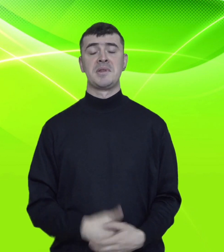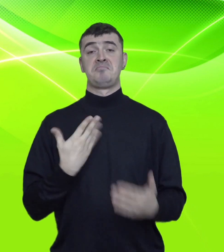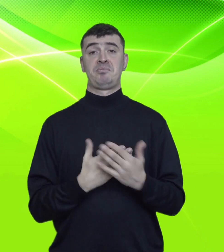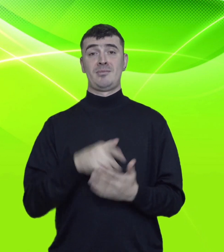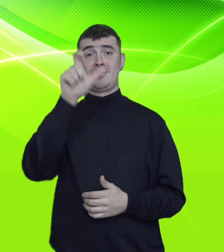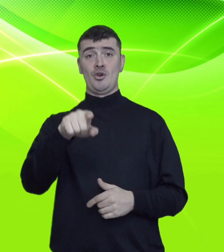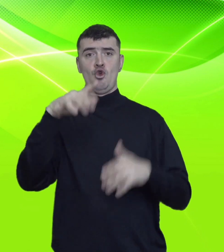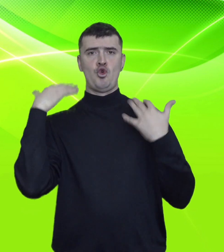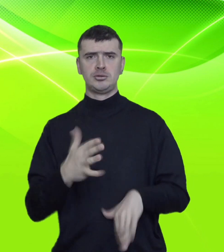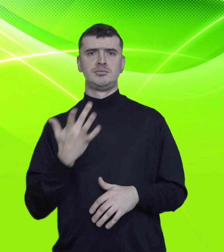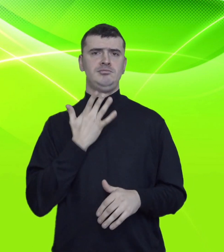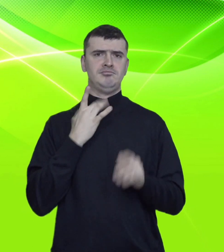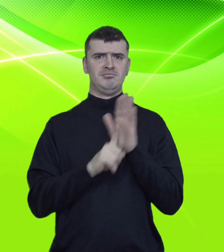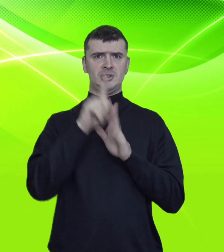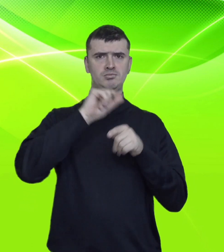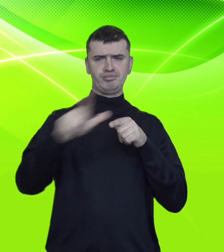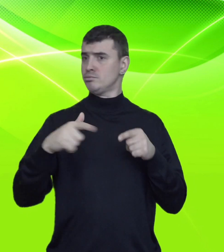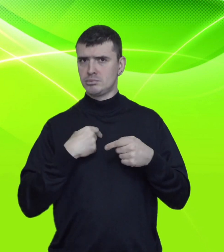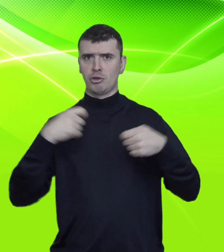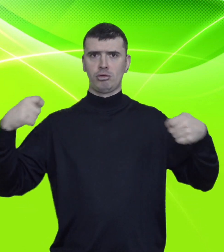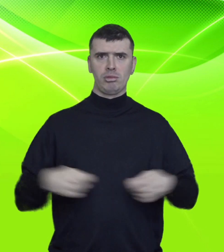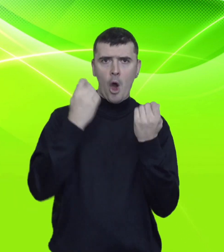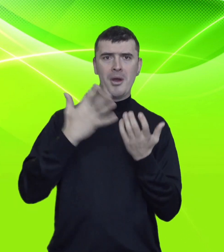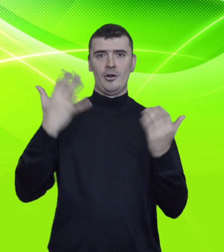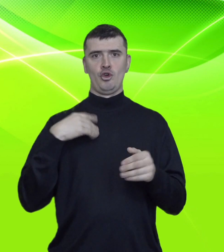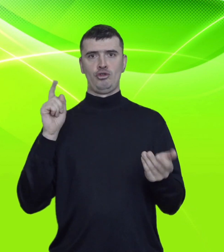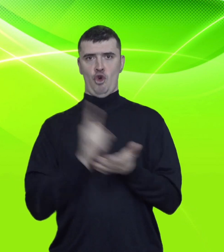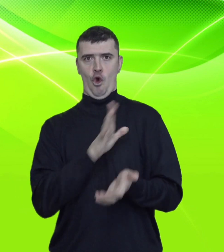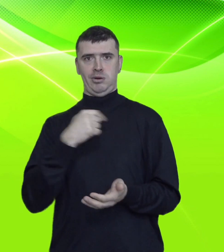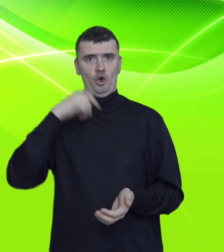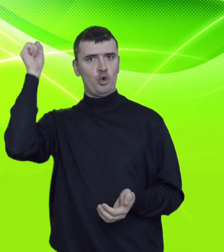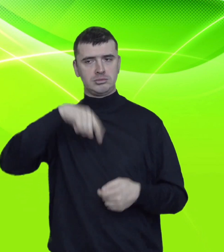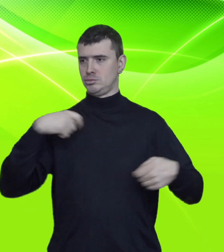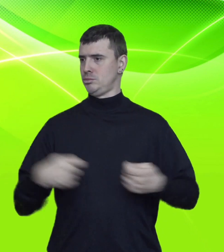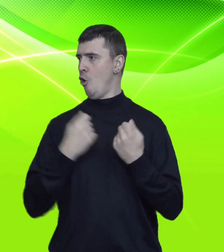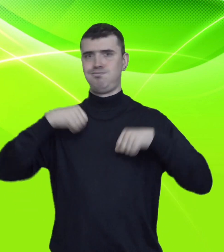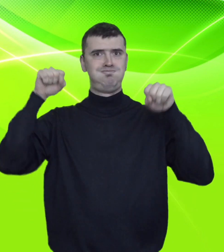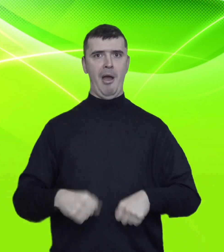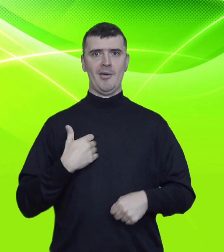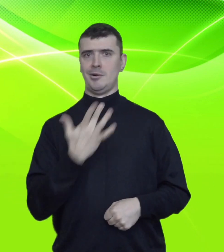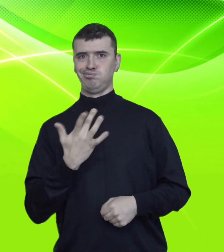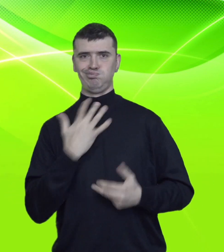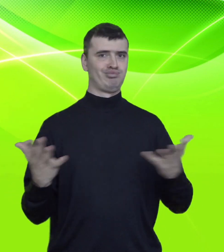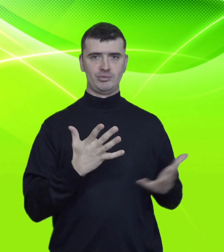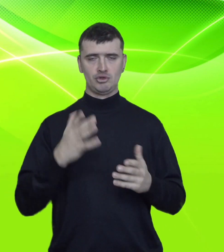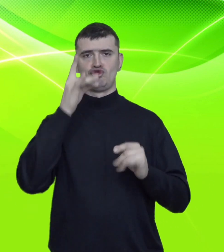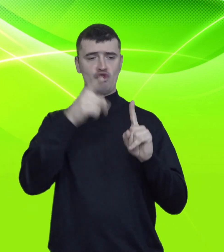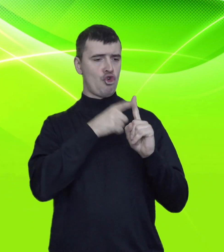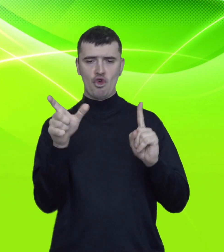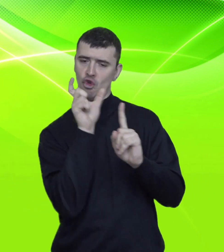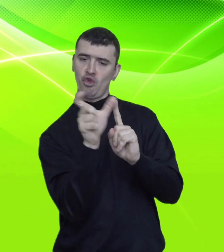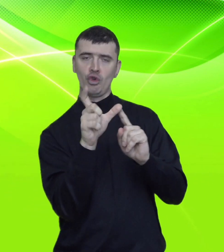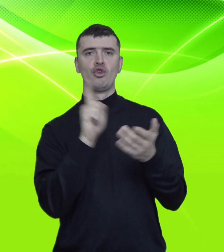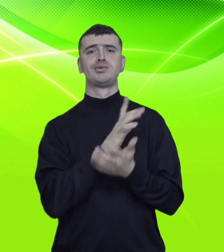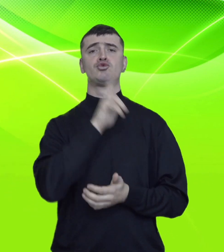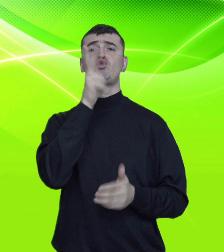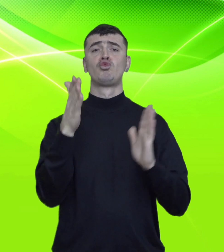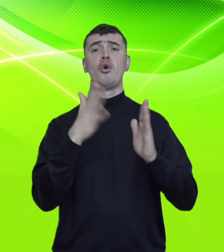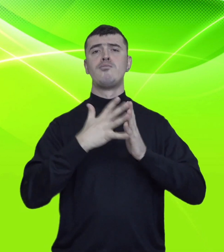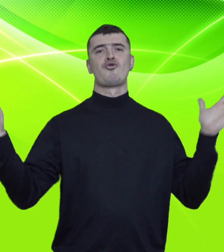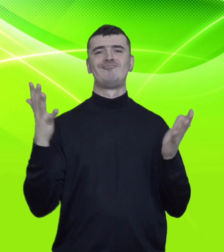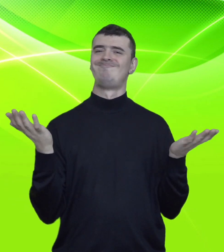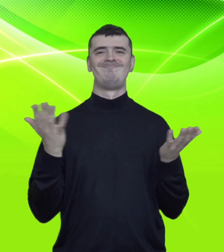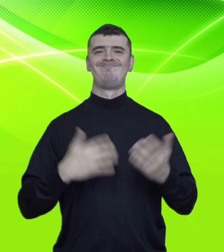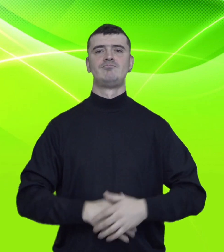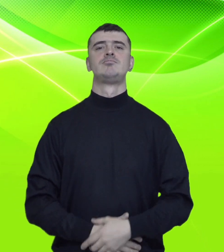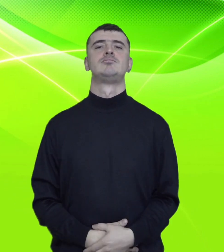При этом с момента, когда потребитель финансовых услуг узнал или должен был узнать о нарушении своего права, должно пройти не более трех лет.